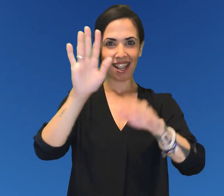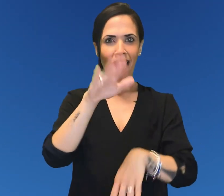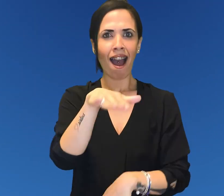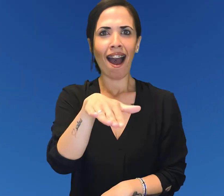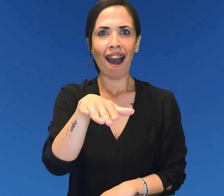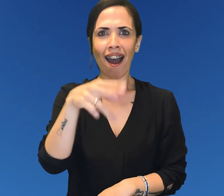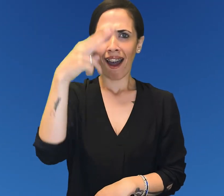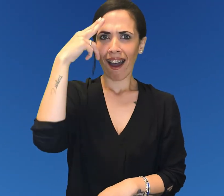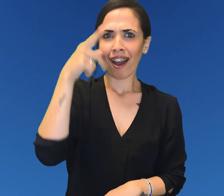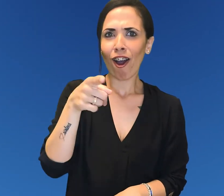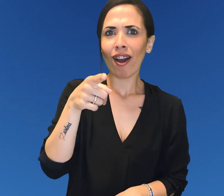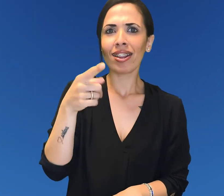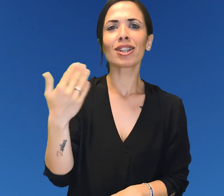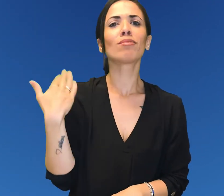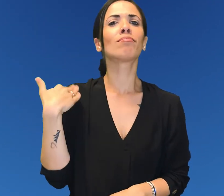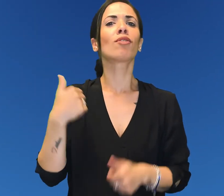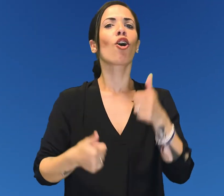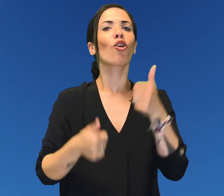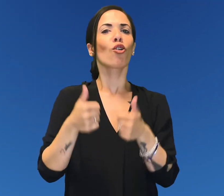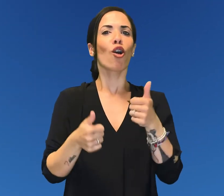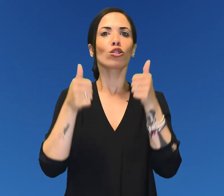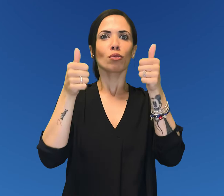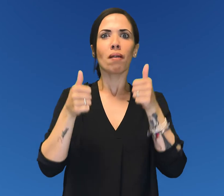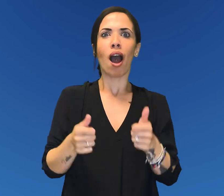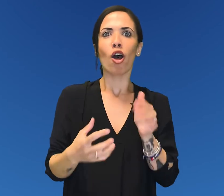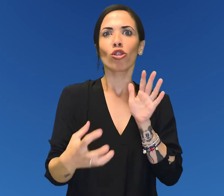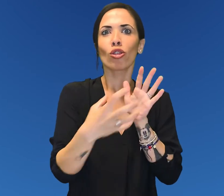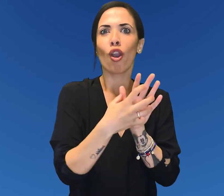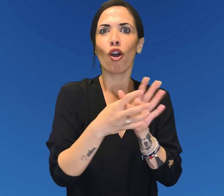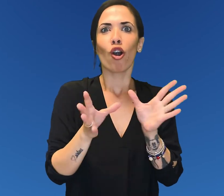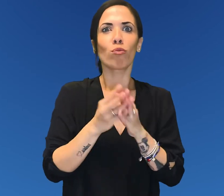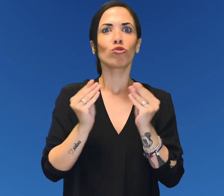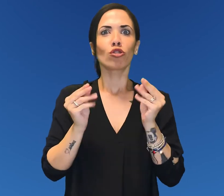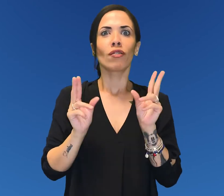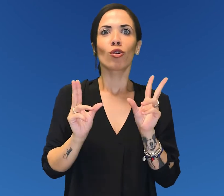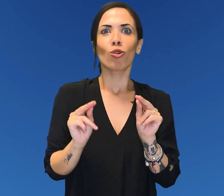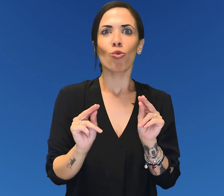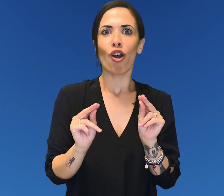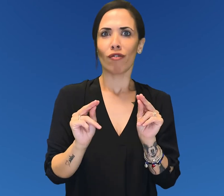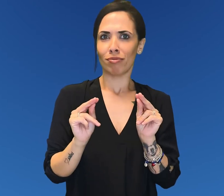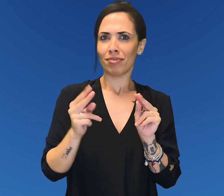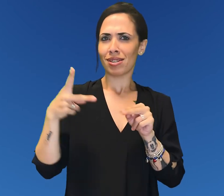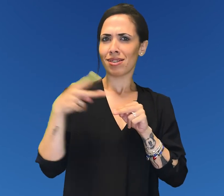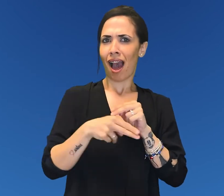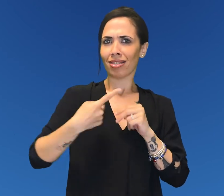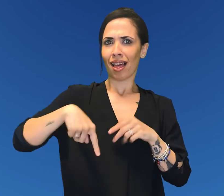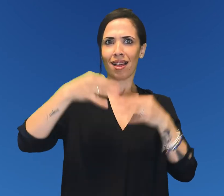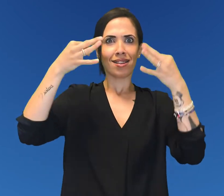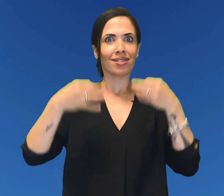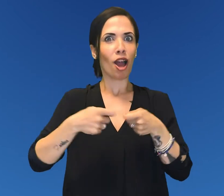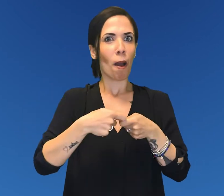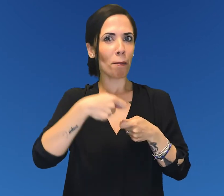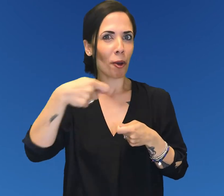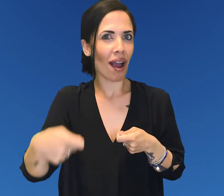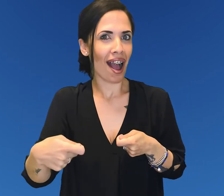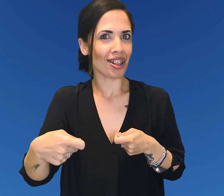Ehi! Ti ricordi che il bando del Logo CGSI è stato prorogato?